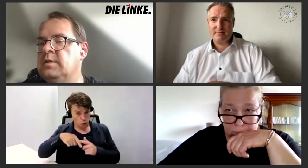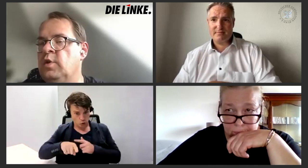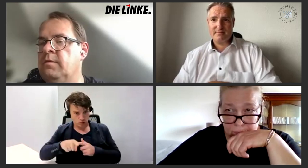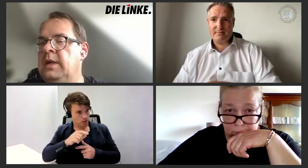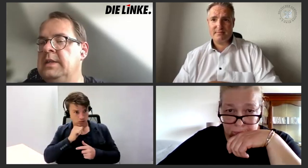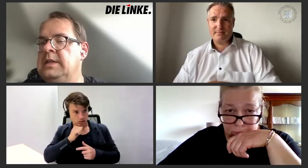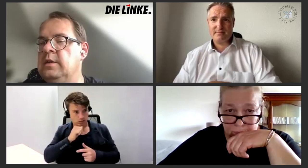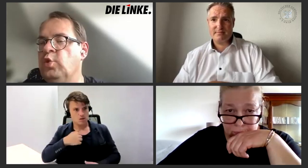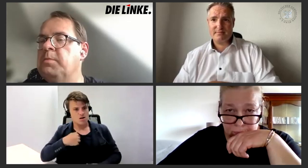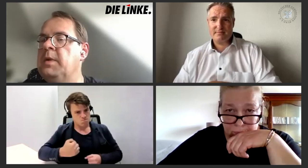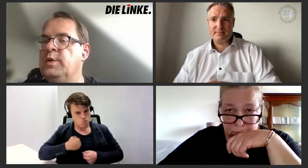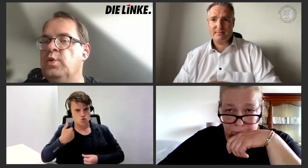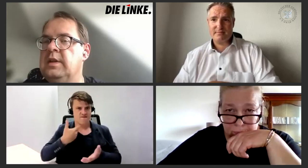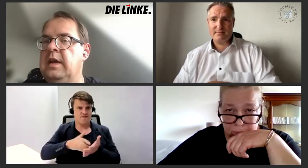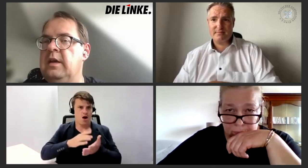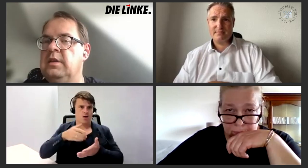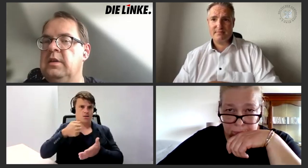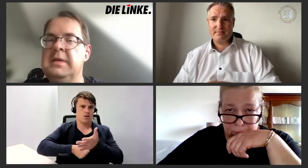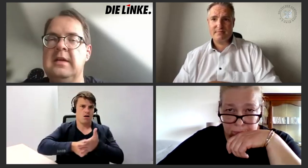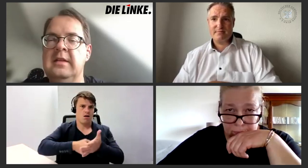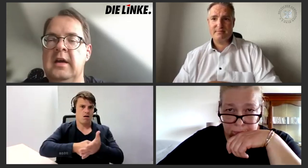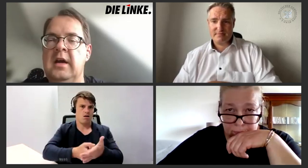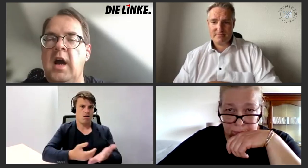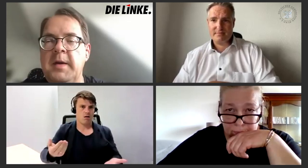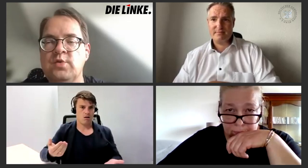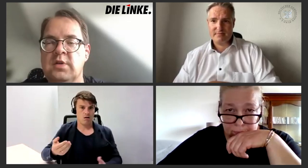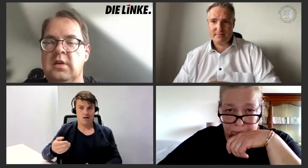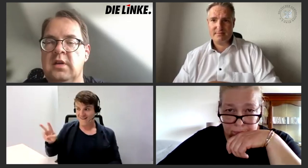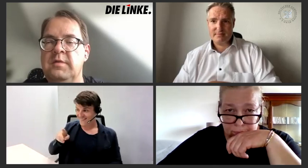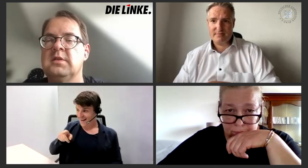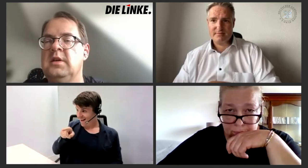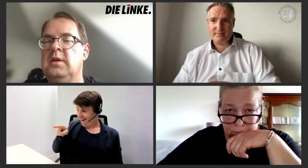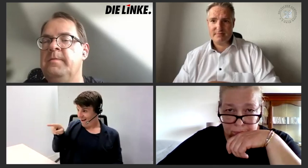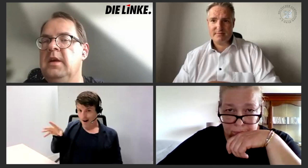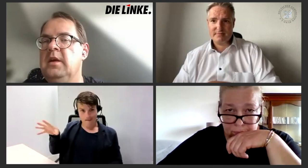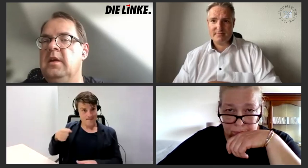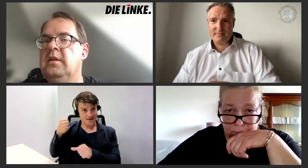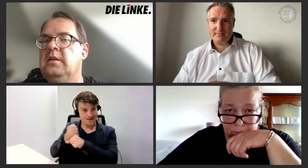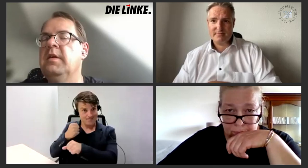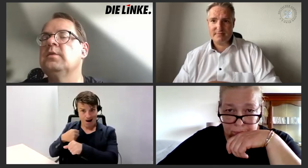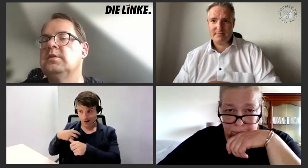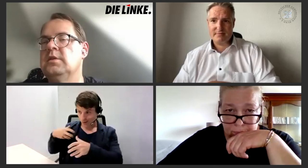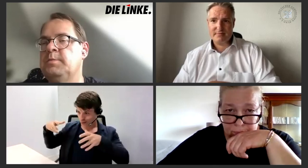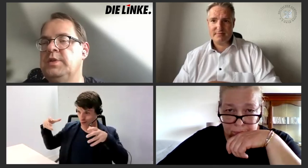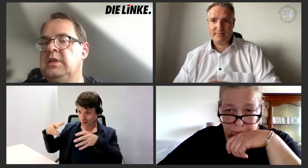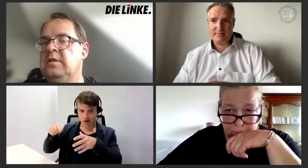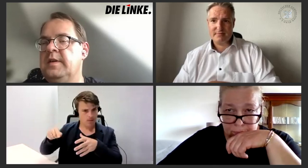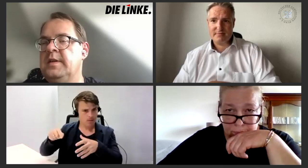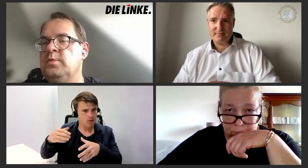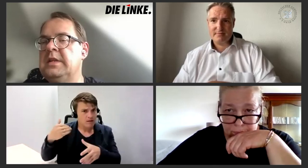genauso weiter zu wirken. Weil die Rückmeldung derer, die mit an der Erarbeitung gewirkt haben, die war